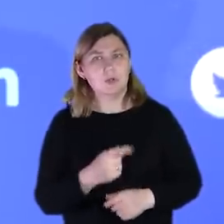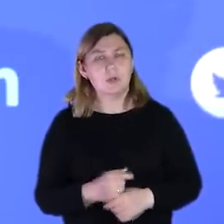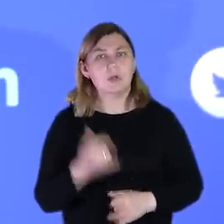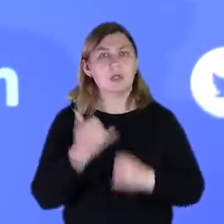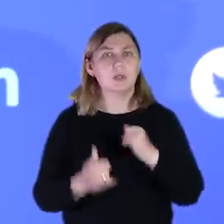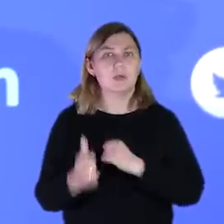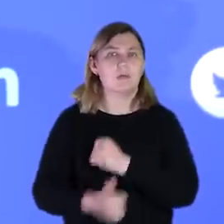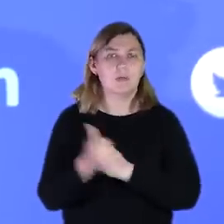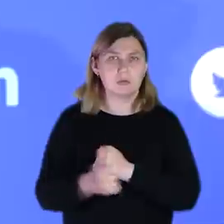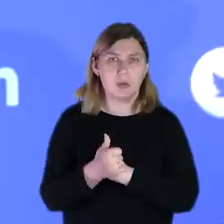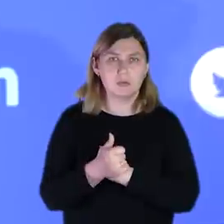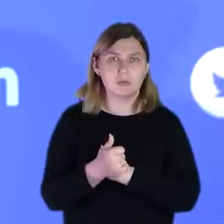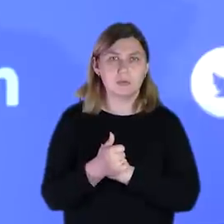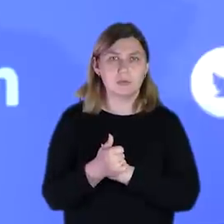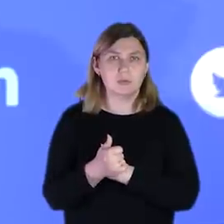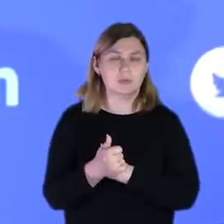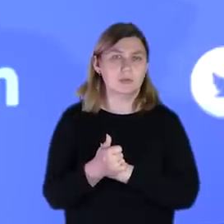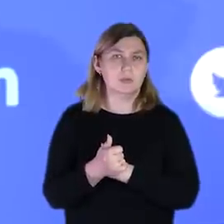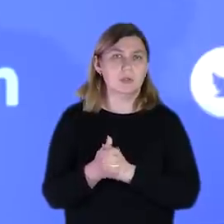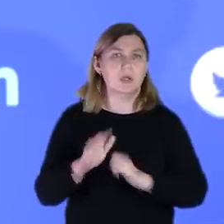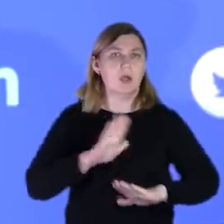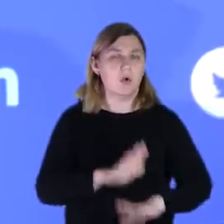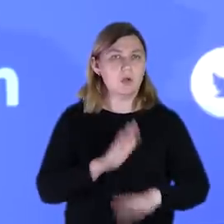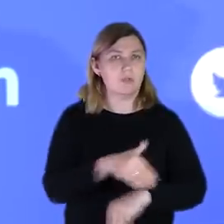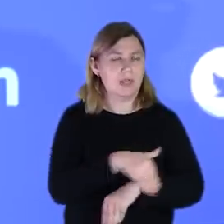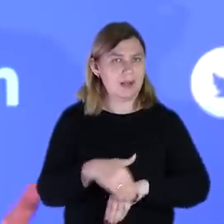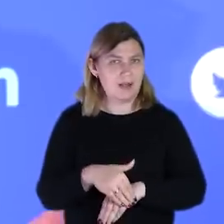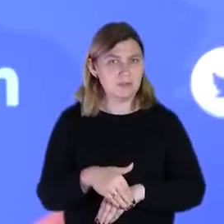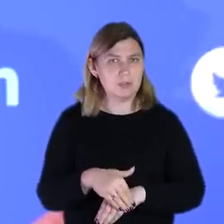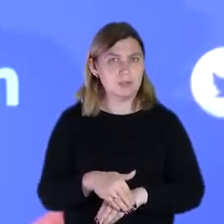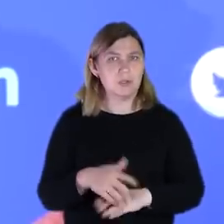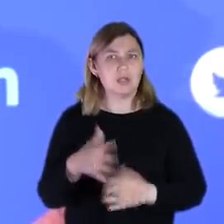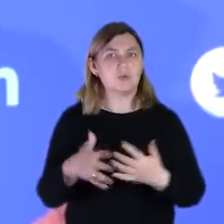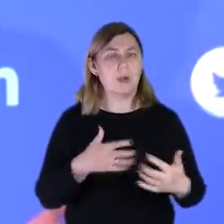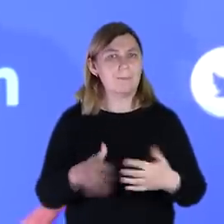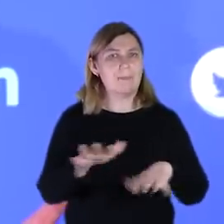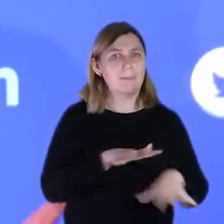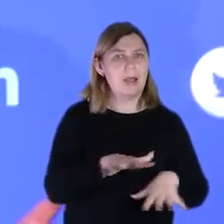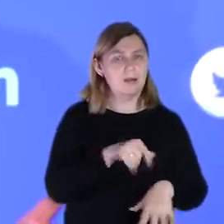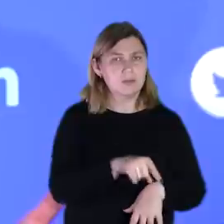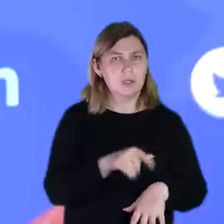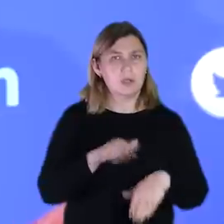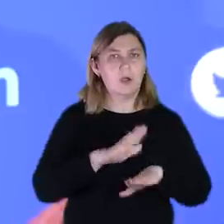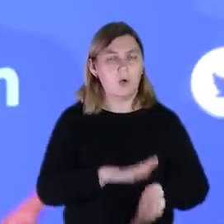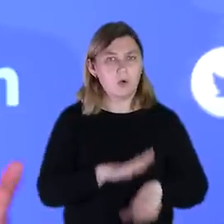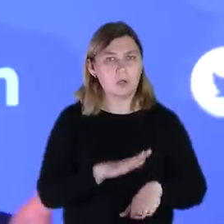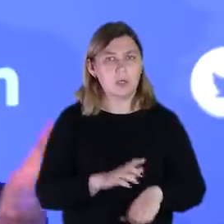jeśli chodzi o kwestię ochrony granic, więc na pewno: słabe punkty ochrony w samym